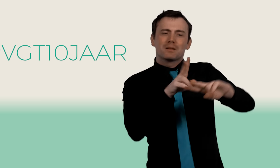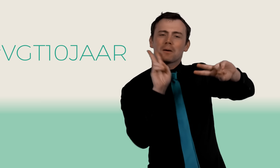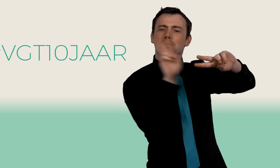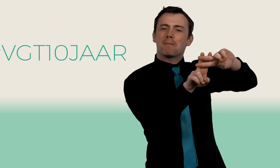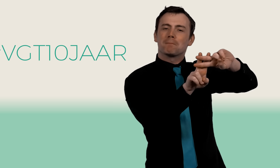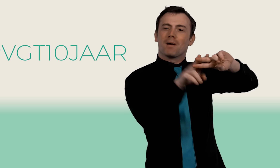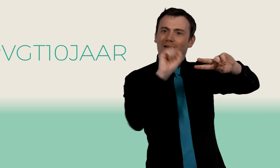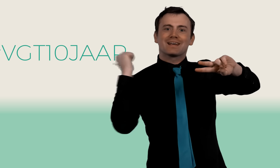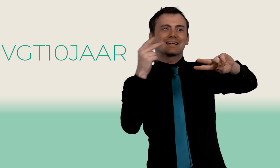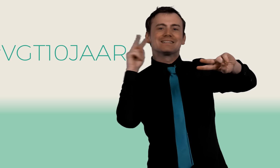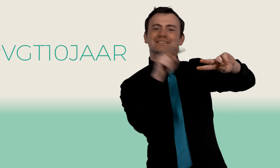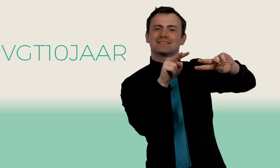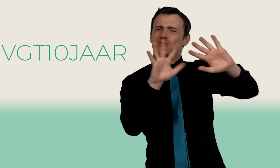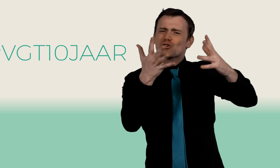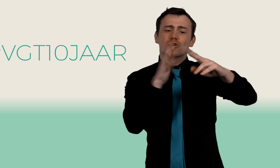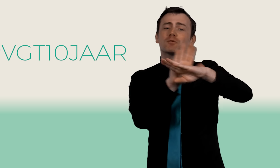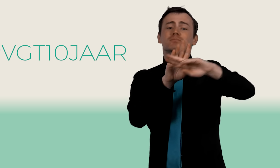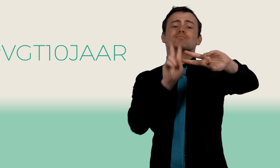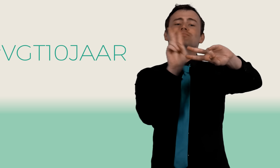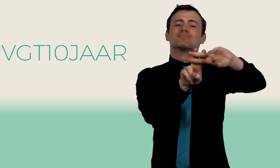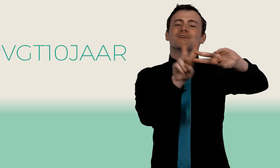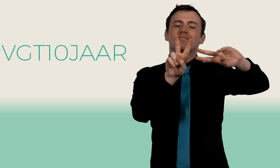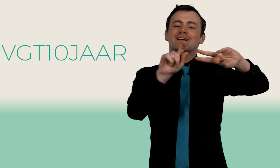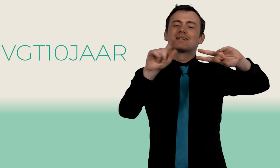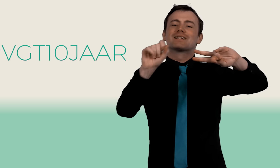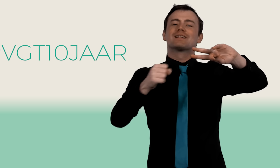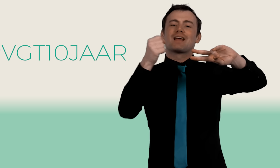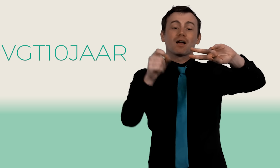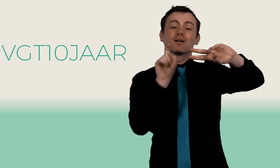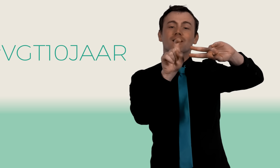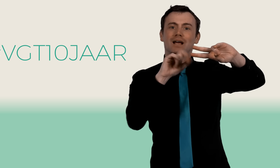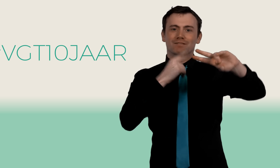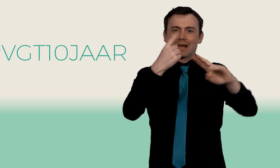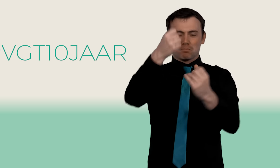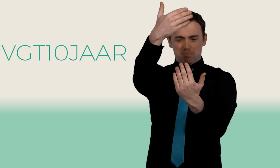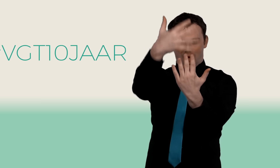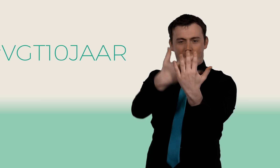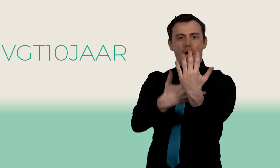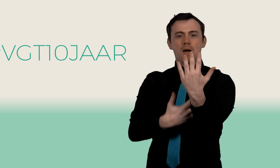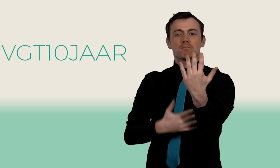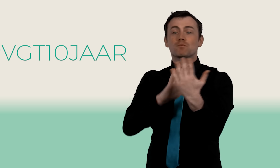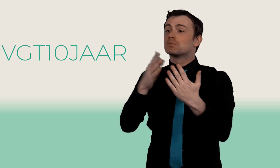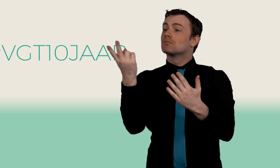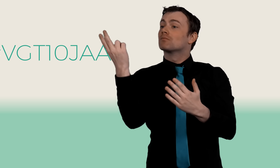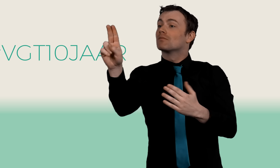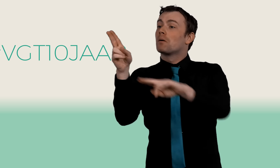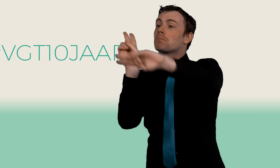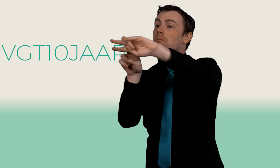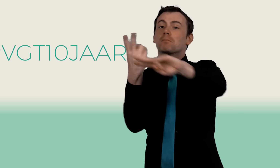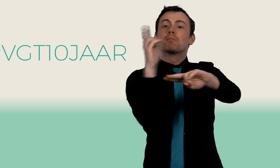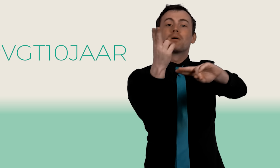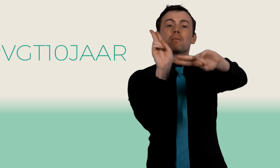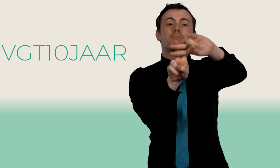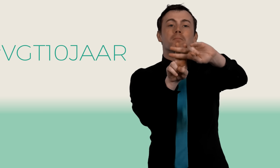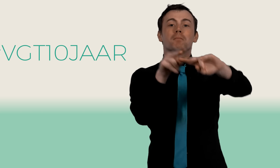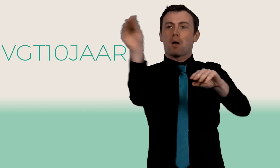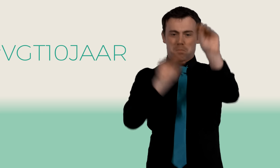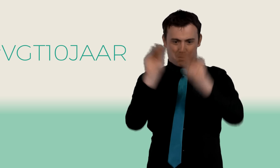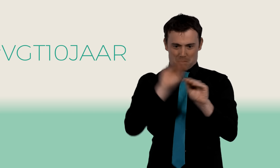Bij gebruik van de hashtag komen alle verschillende foto's en filmpjes op één plaats terecht,